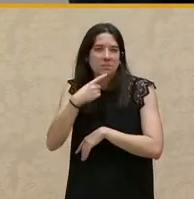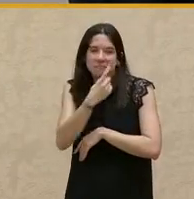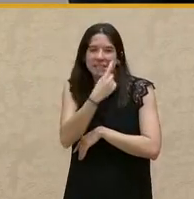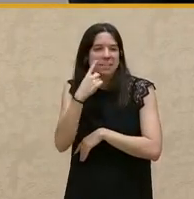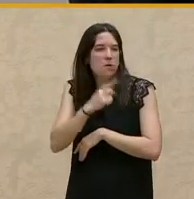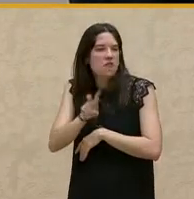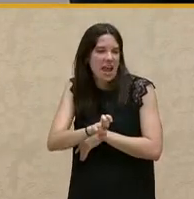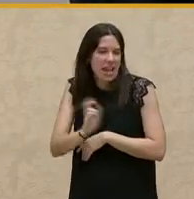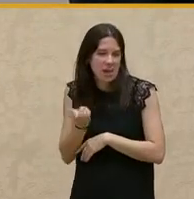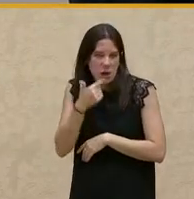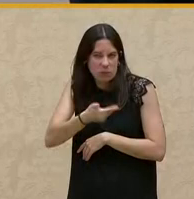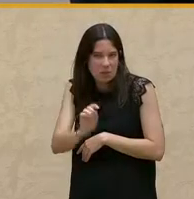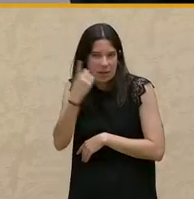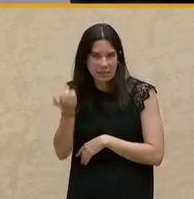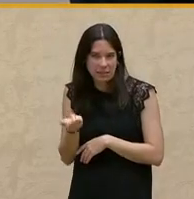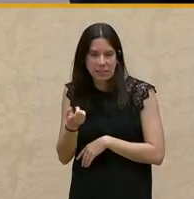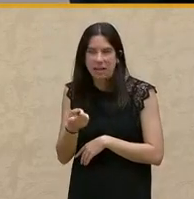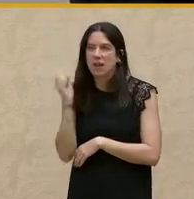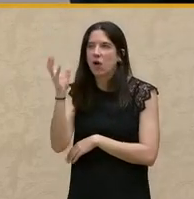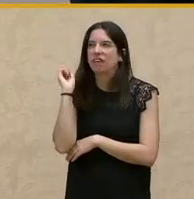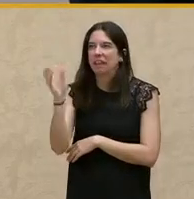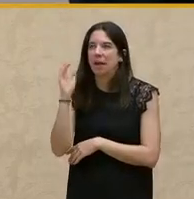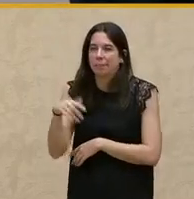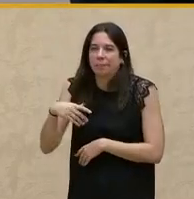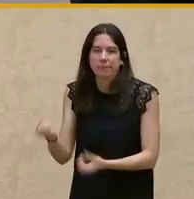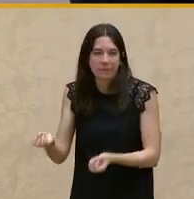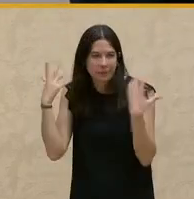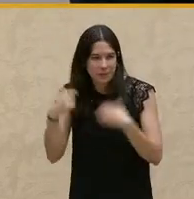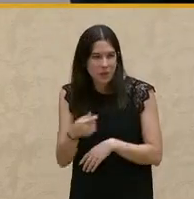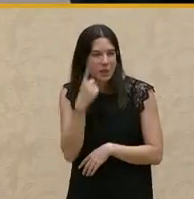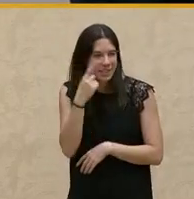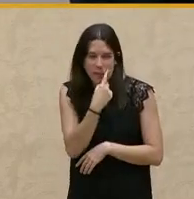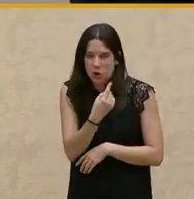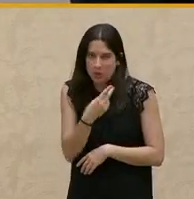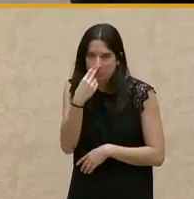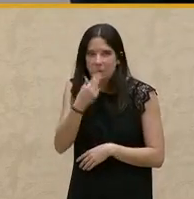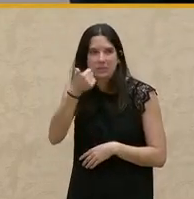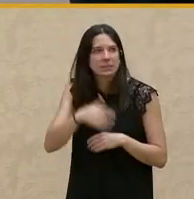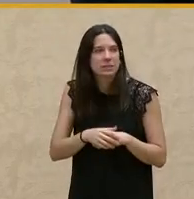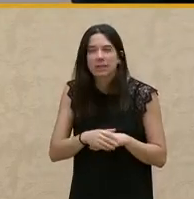más un testimonio que dos mil conferencias. Sin más: paso la palabra a María Jesús Monterde,